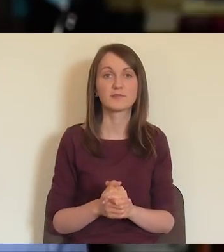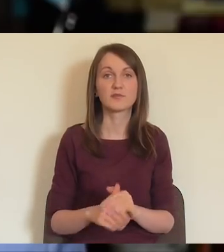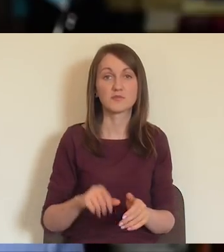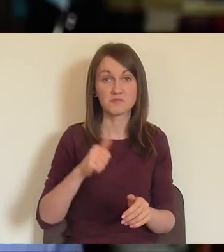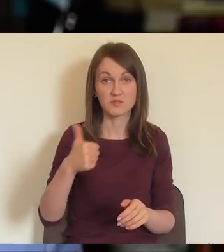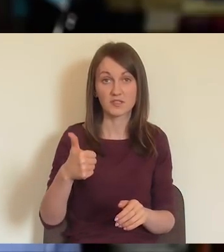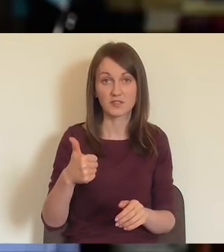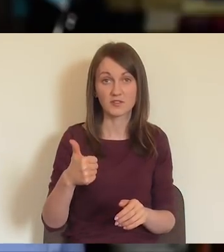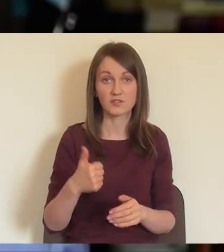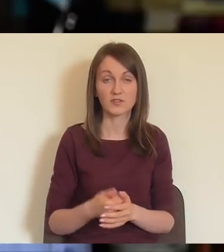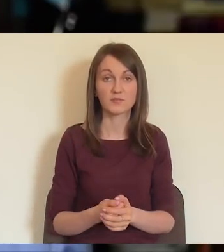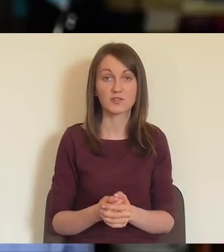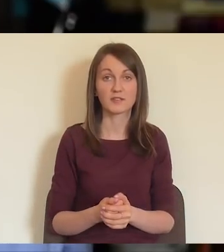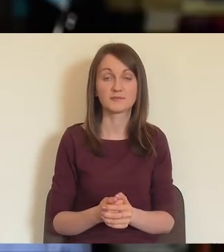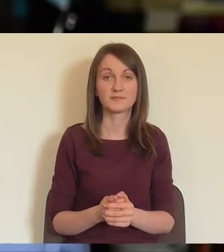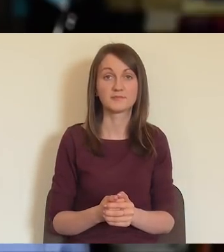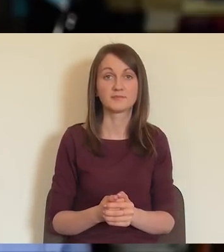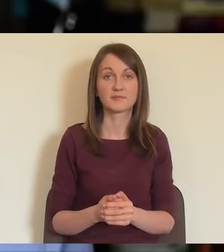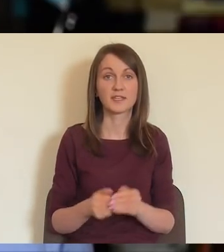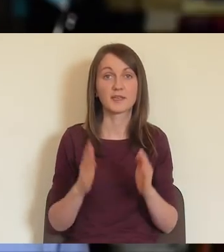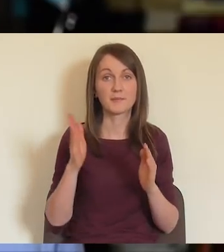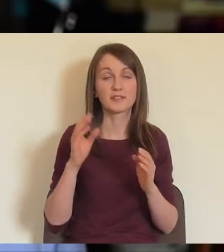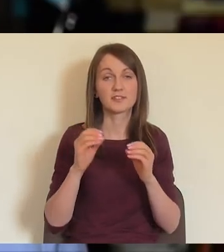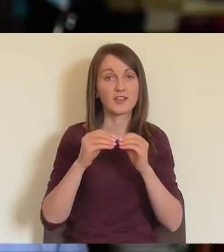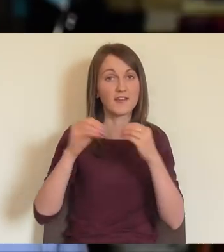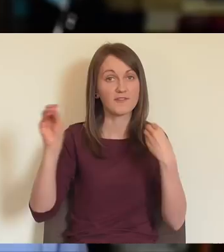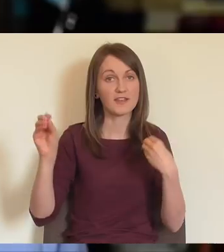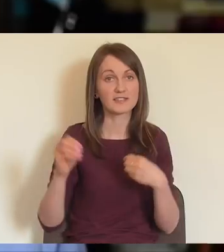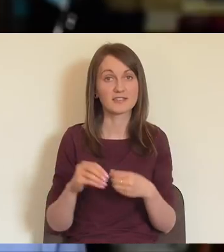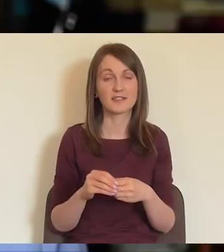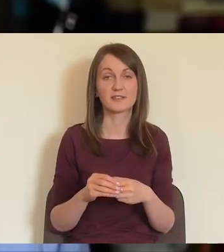Będą niespodzianki treściowe, więcej treści będzie.